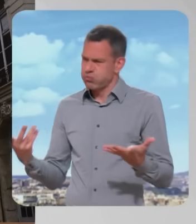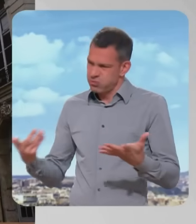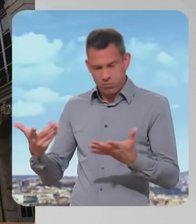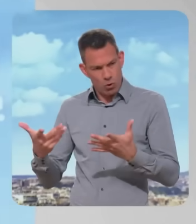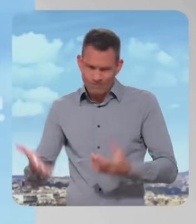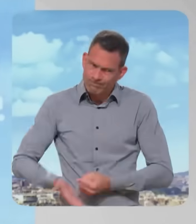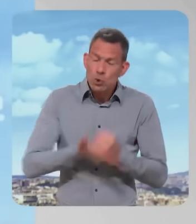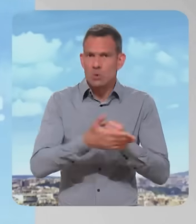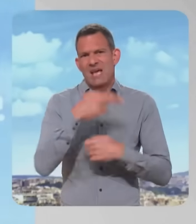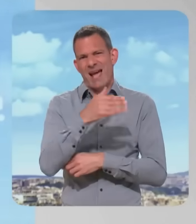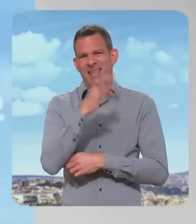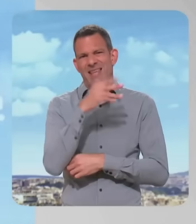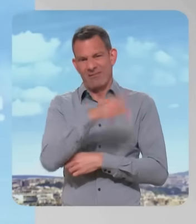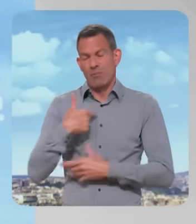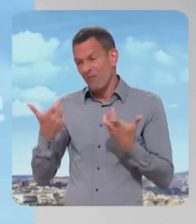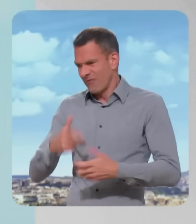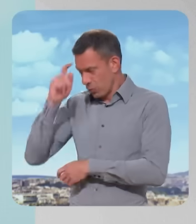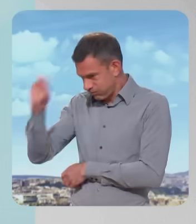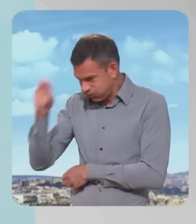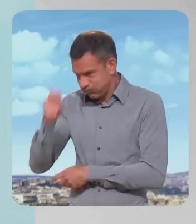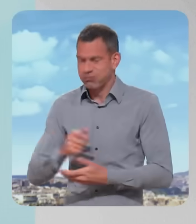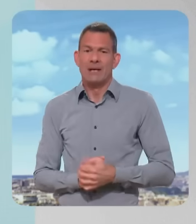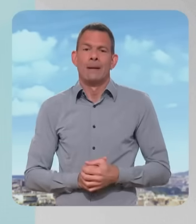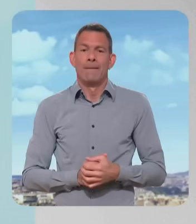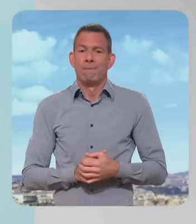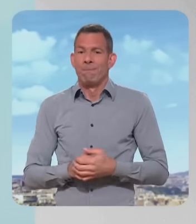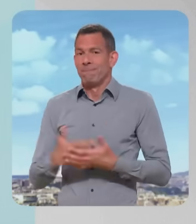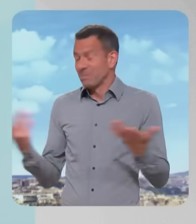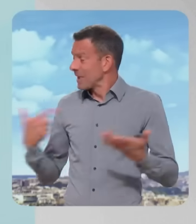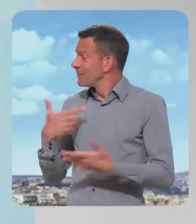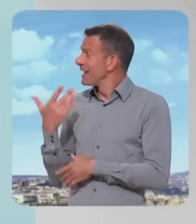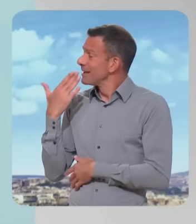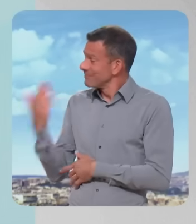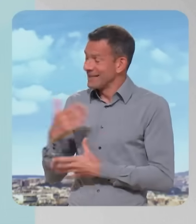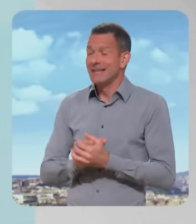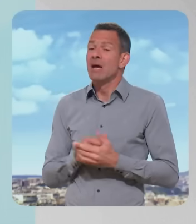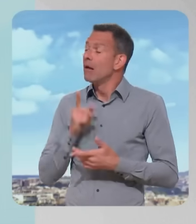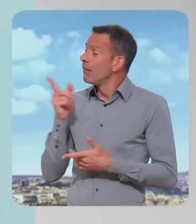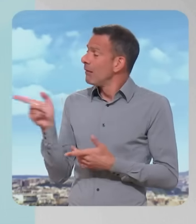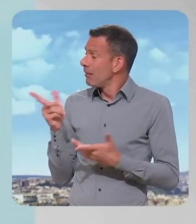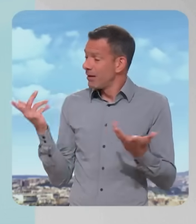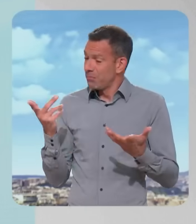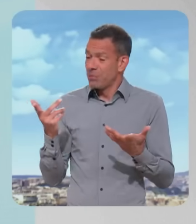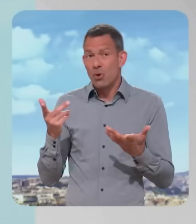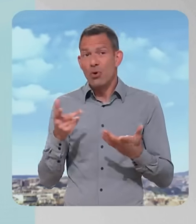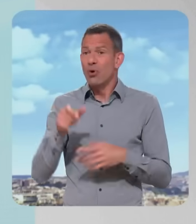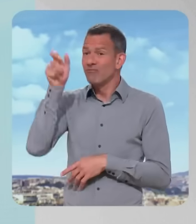Vous pouvez me poser la question, je ne vais pas rentrer aujourd'hui dans les commentaires des individus